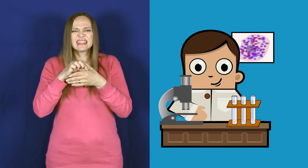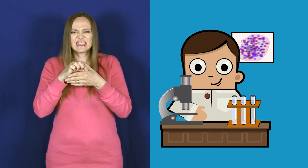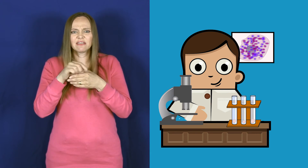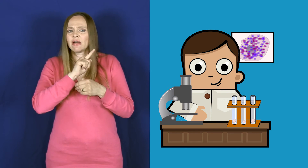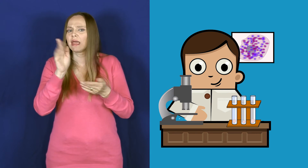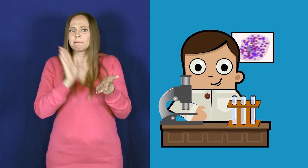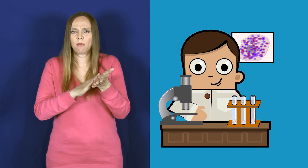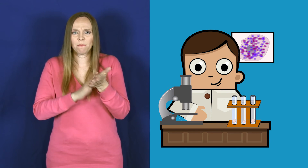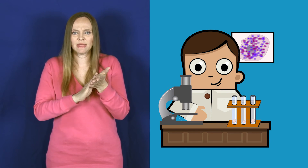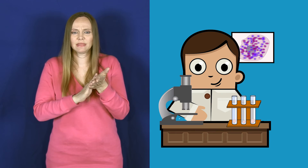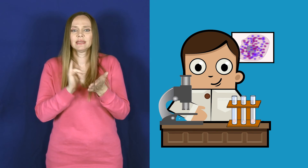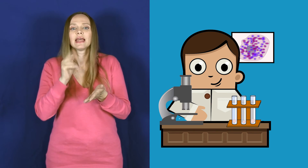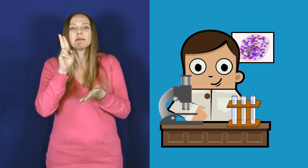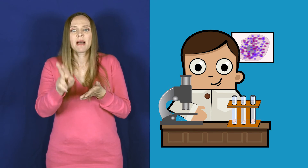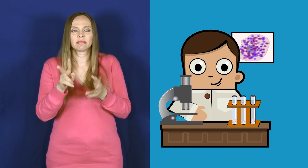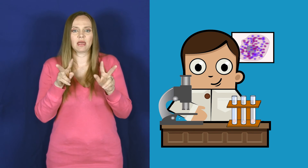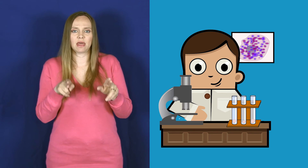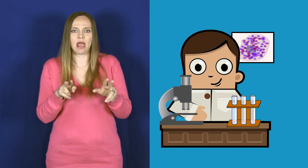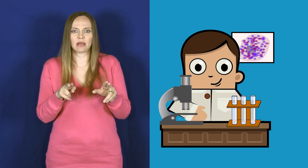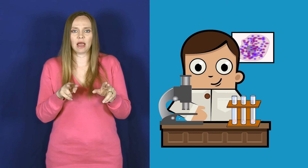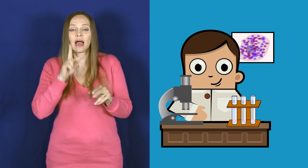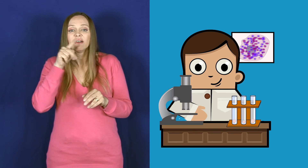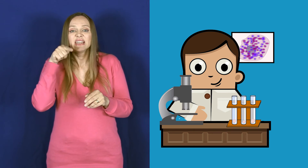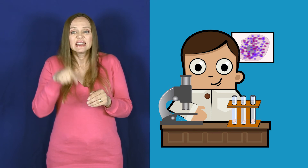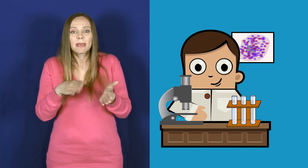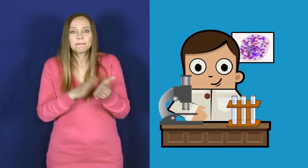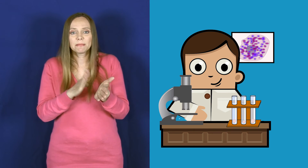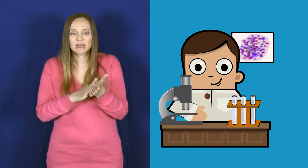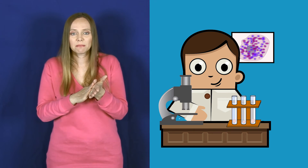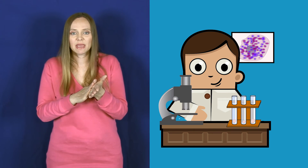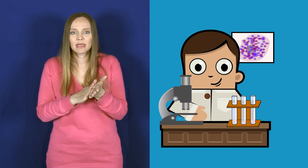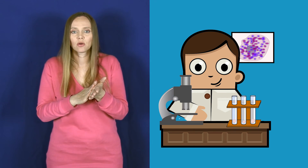V tem primeru se zdravnik samo želi prepričati, ali je tkivo zdravo.